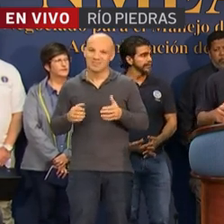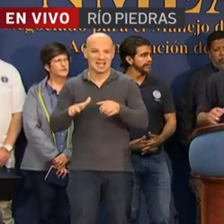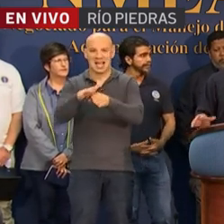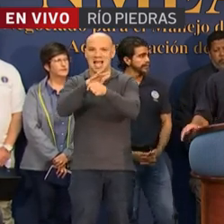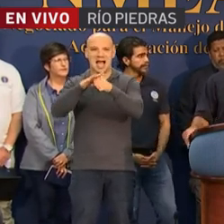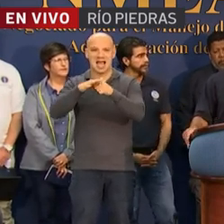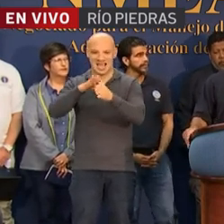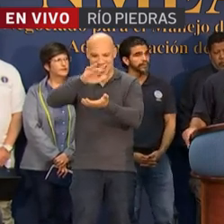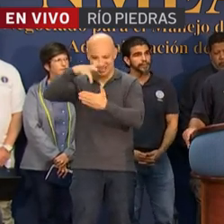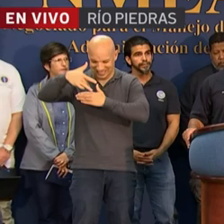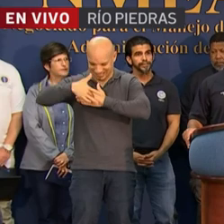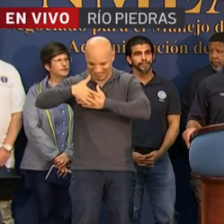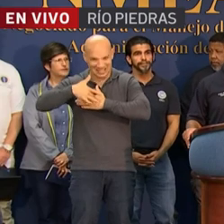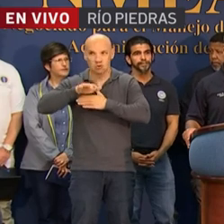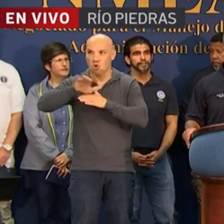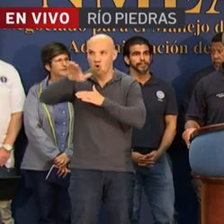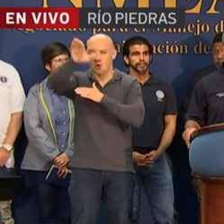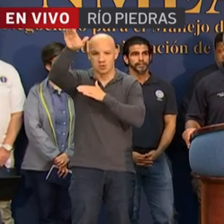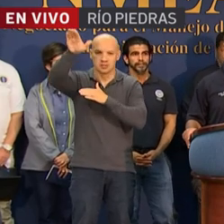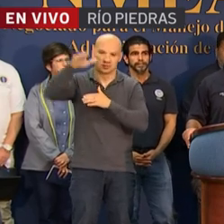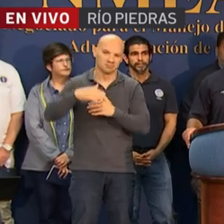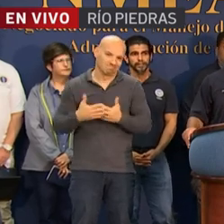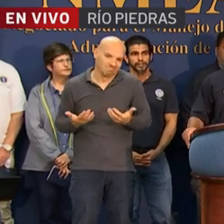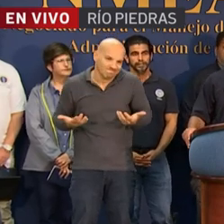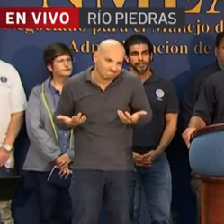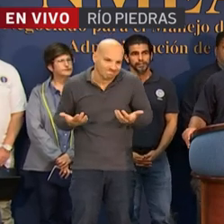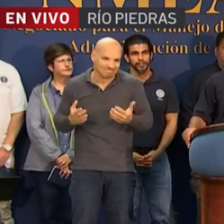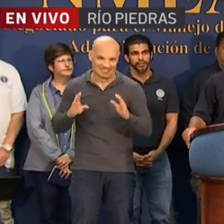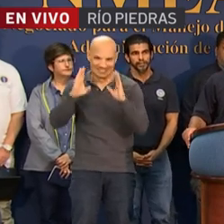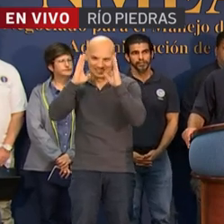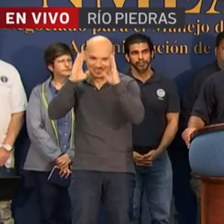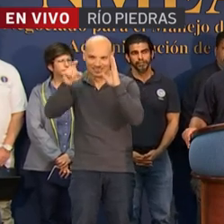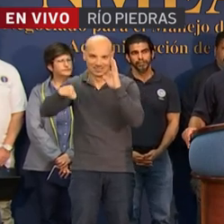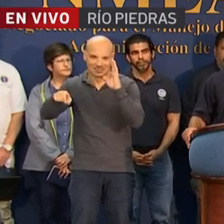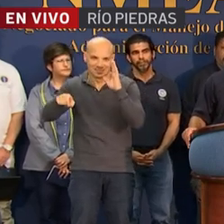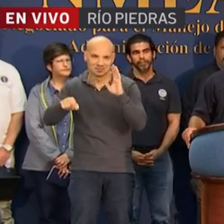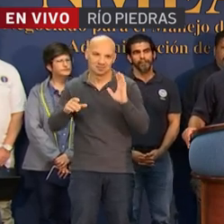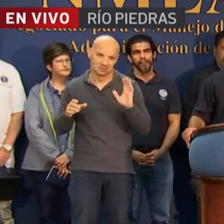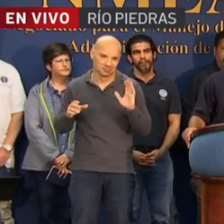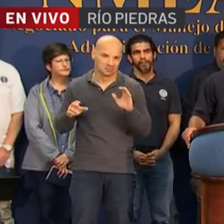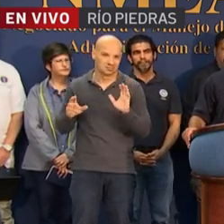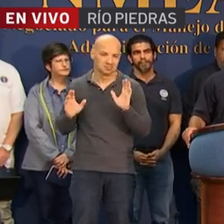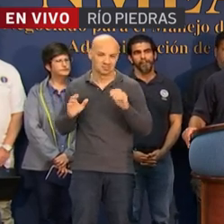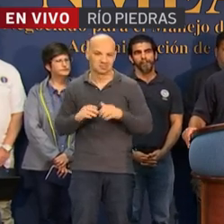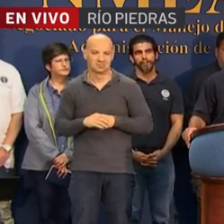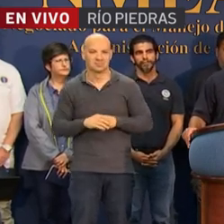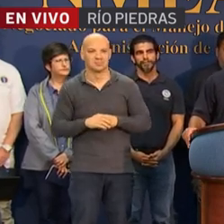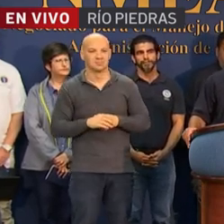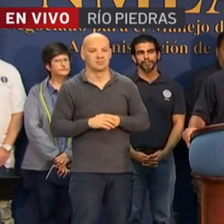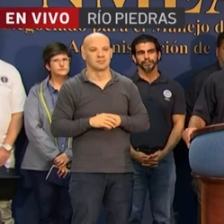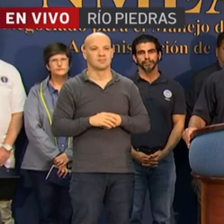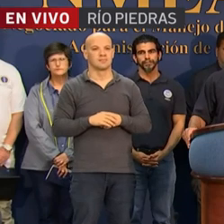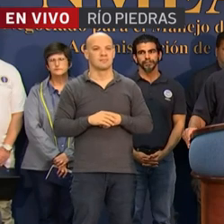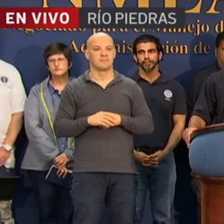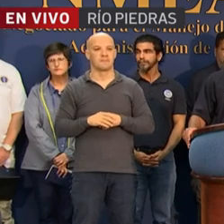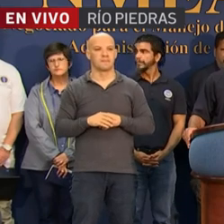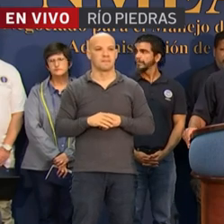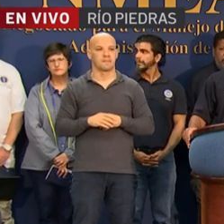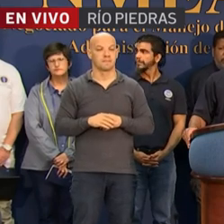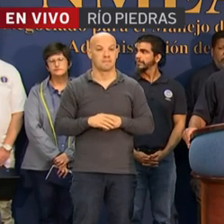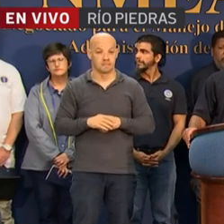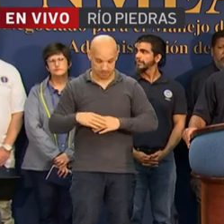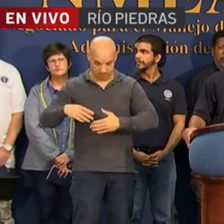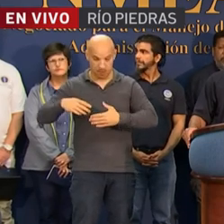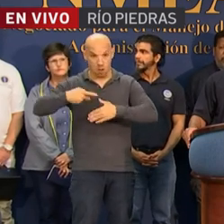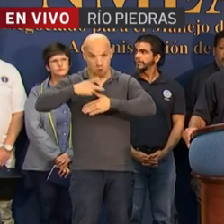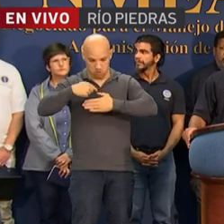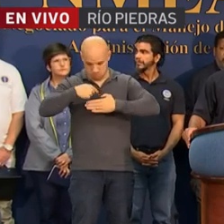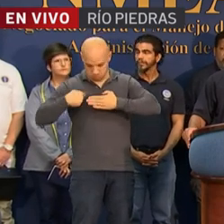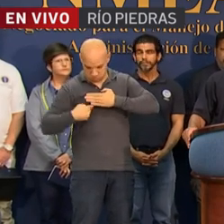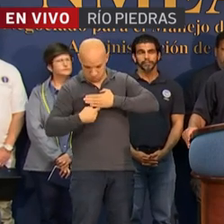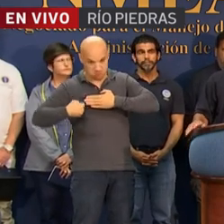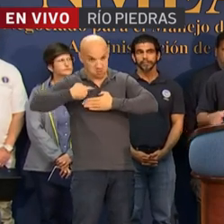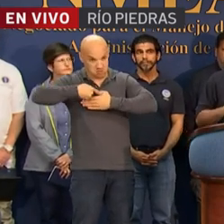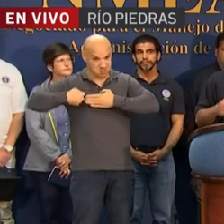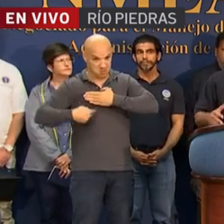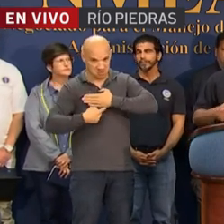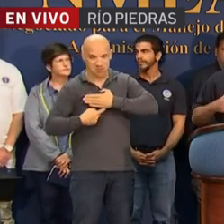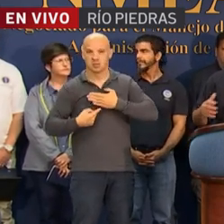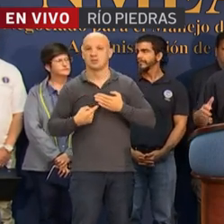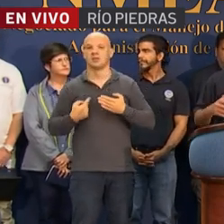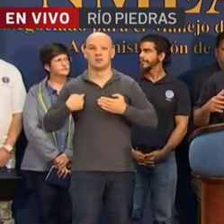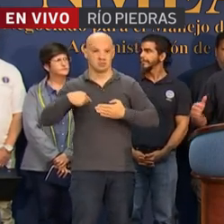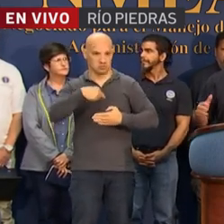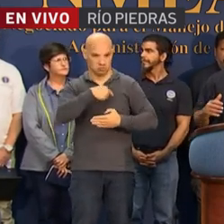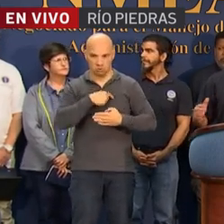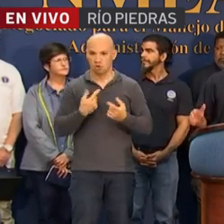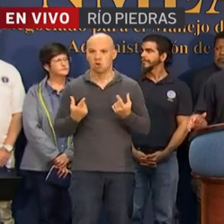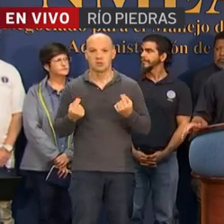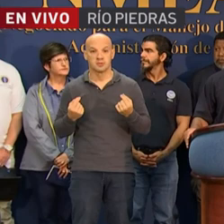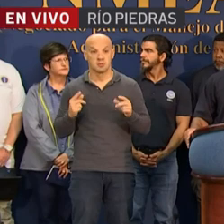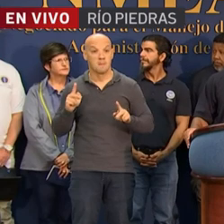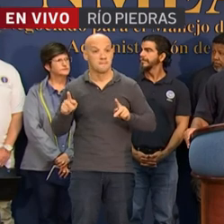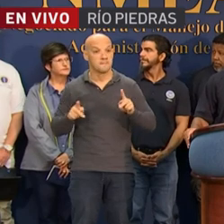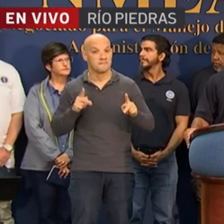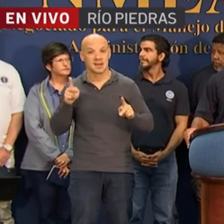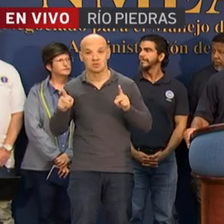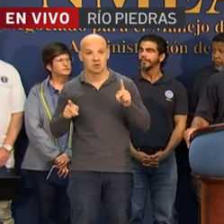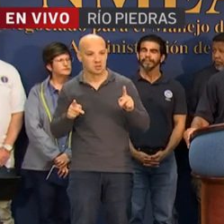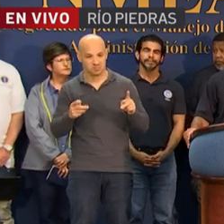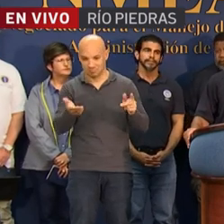DE VILLALBA, CON EL ALCALDE DE